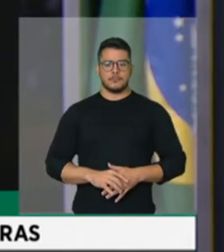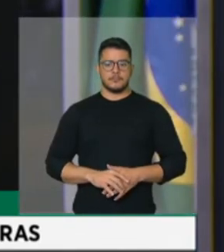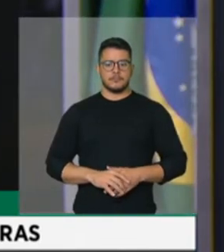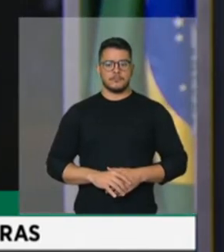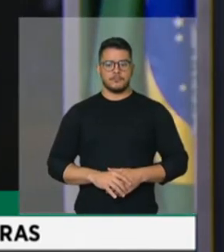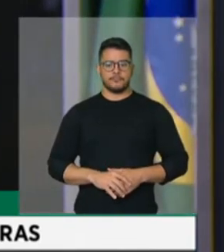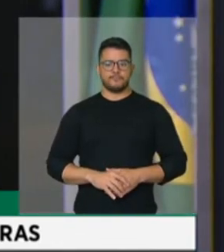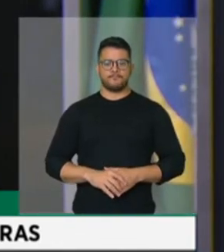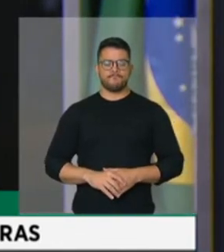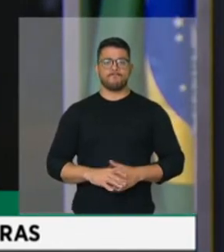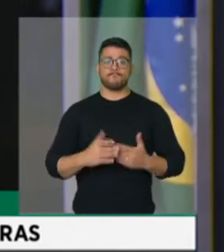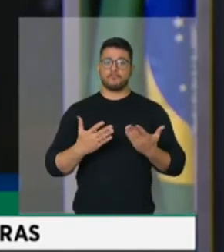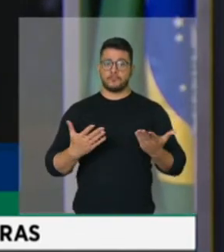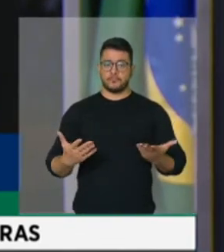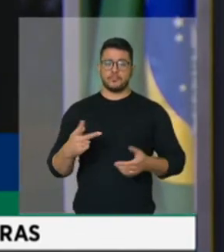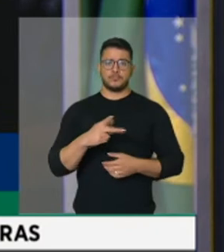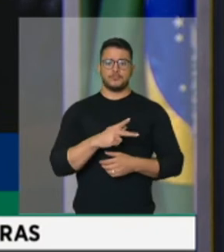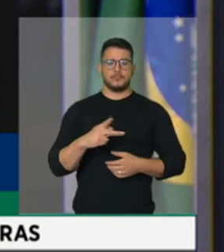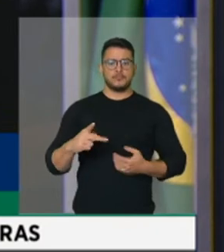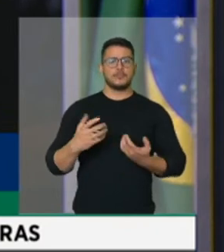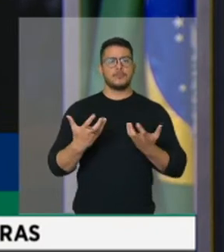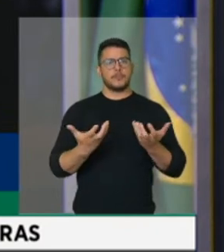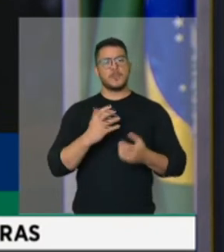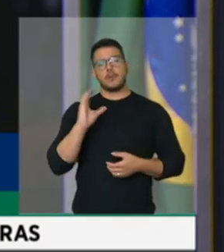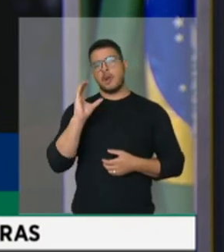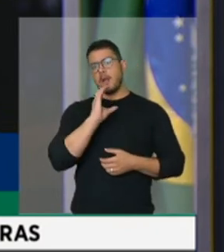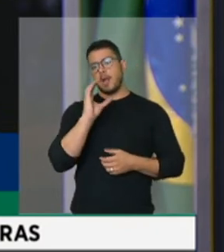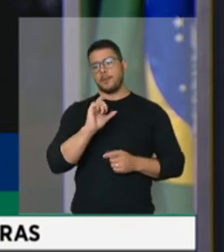DA DESESTATIZAÇÃO DA... DA ELETROBRAS, FALA UM DEPUTADO FAVORÁVEL OUTRO CONTRÁRIO E AGORA VINÍCIUS POIT QUE É DO